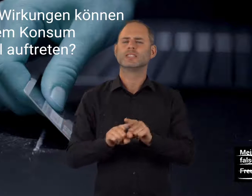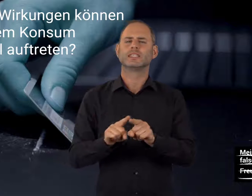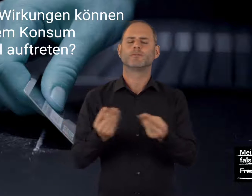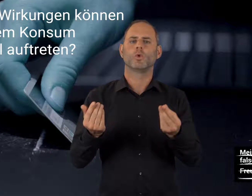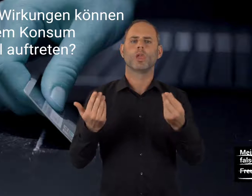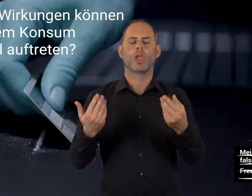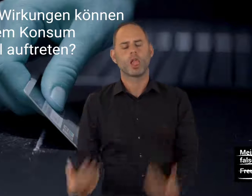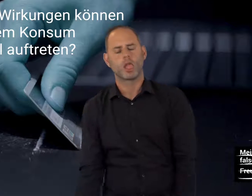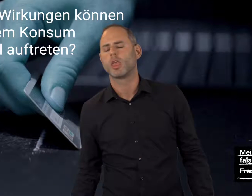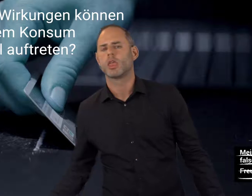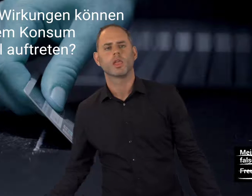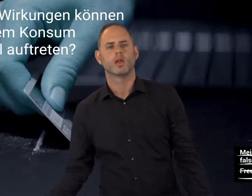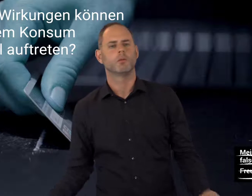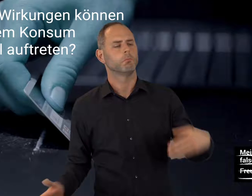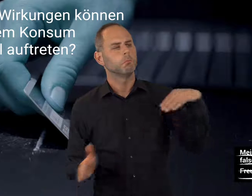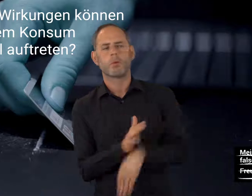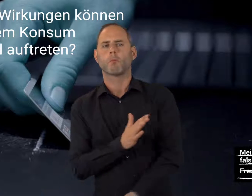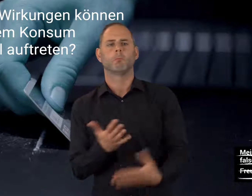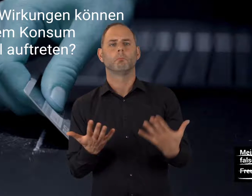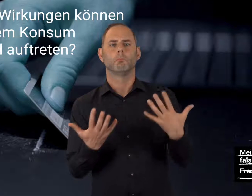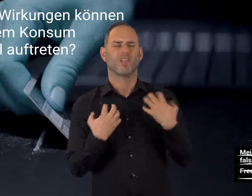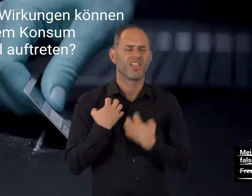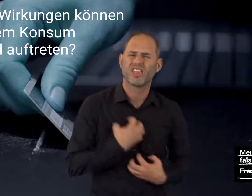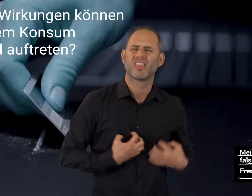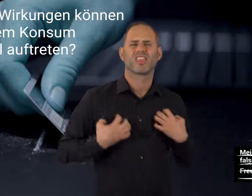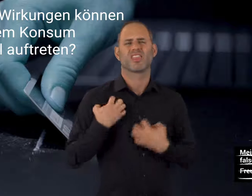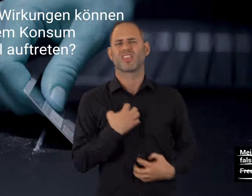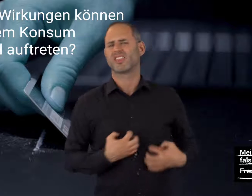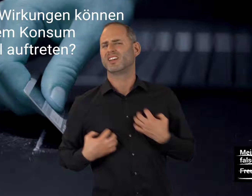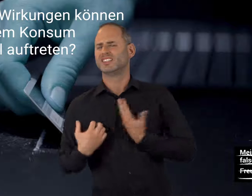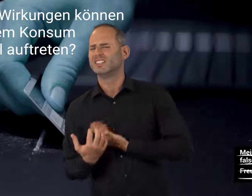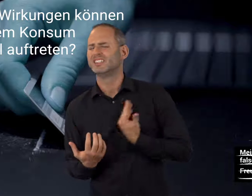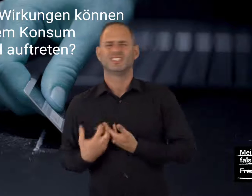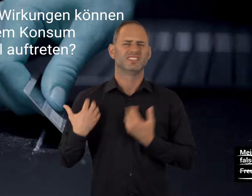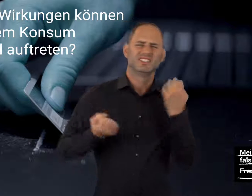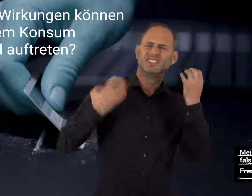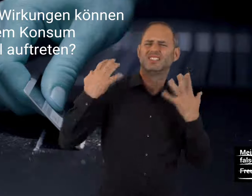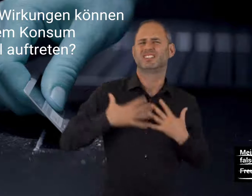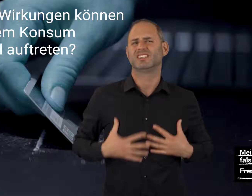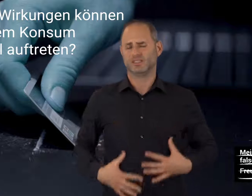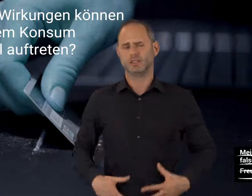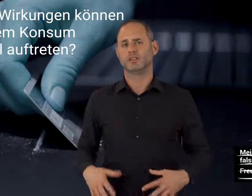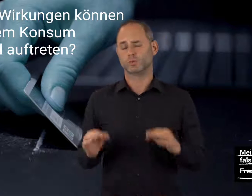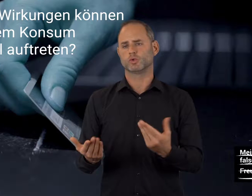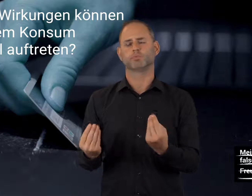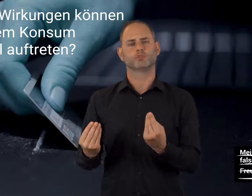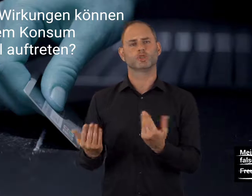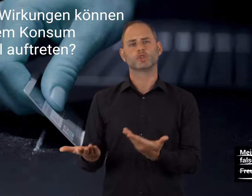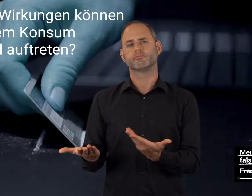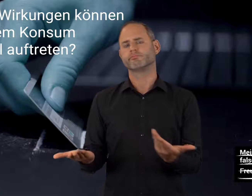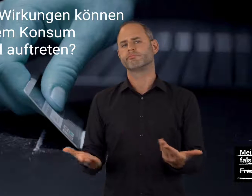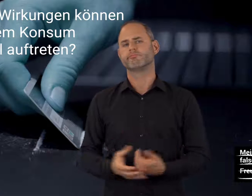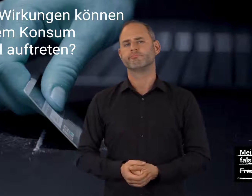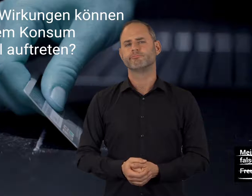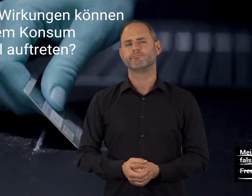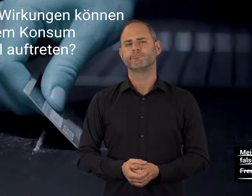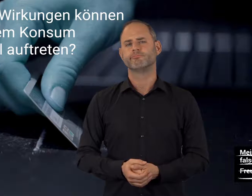Typischerweise fühlt man sich erschöpft und verzweifelt.